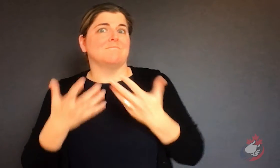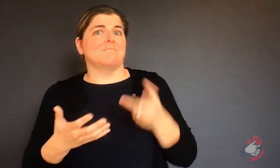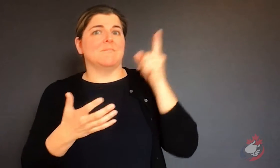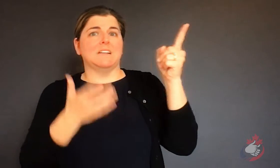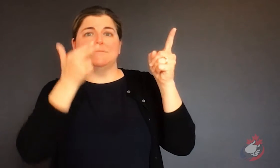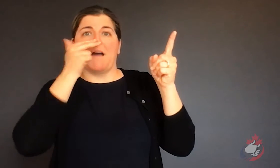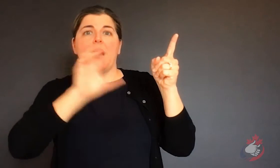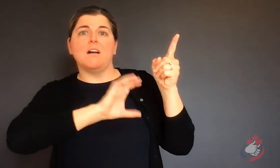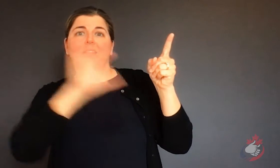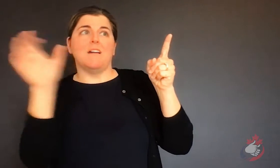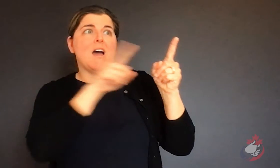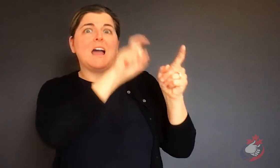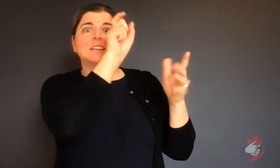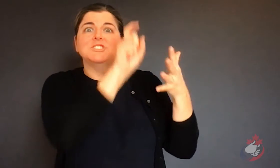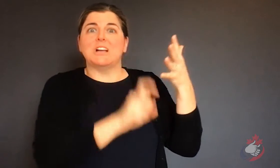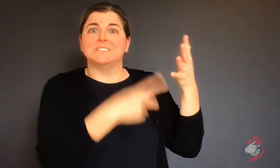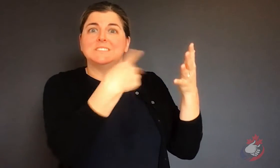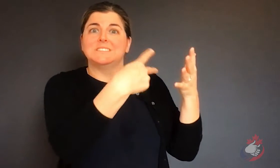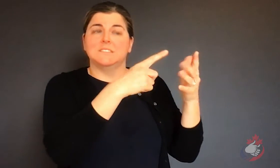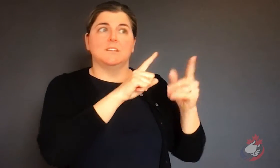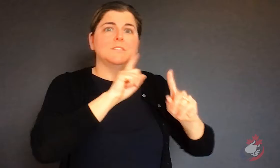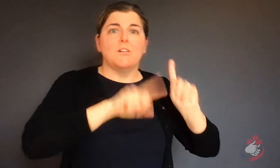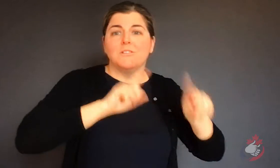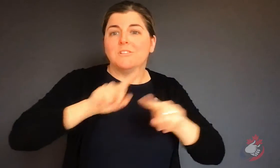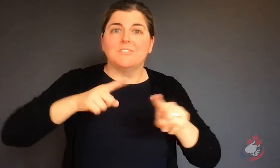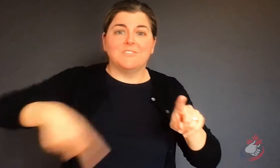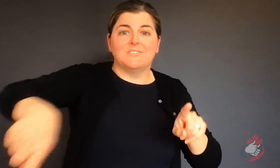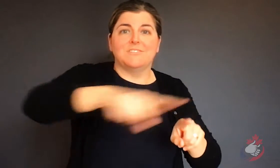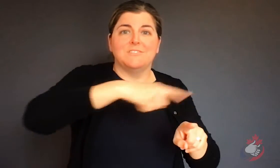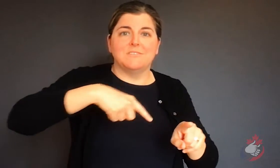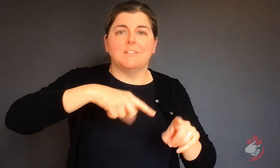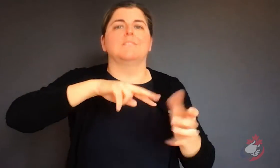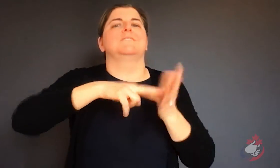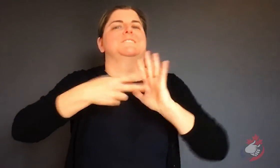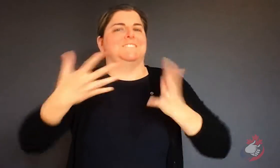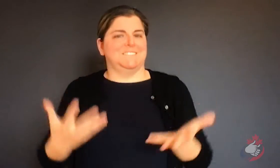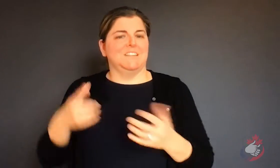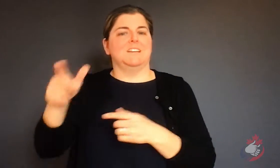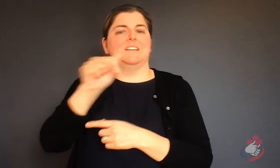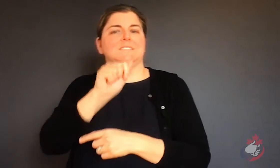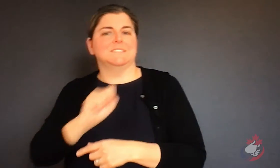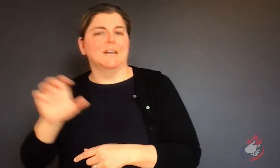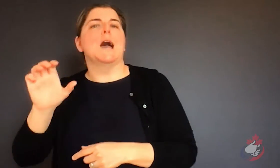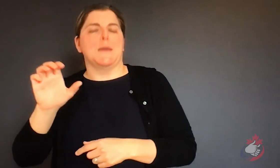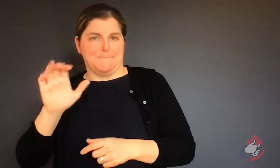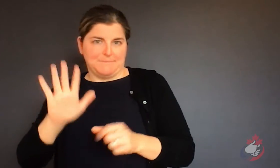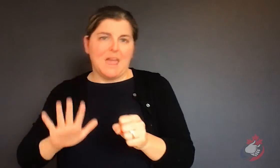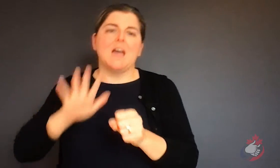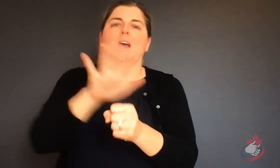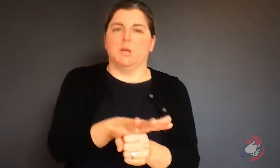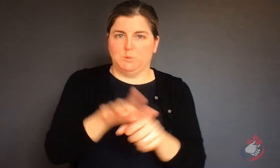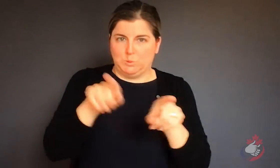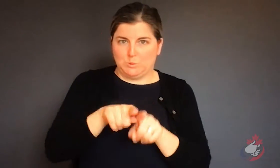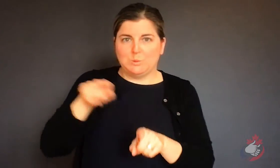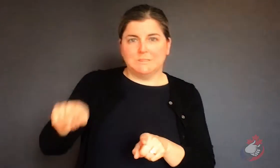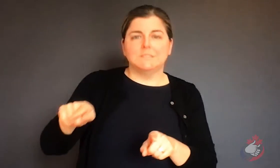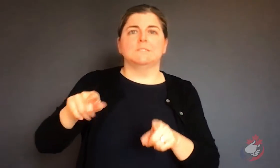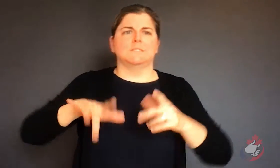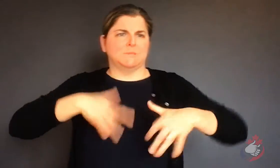C’est donc dans la foulée de ces exigences de Sport Canada que l’ASSC s’engage également